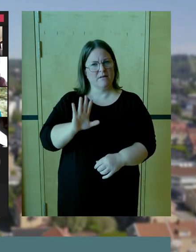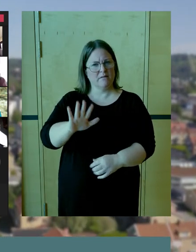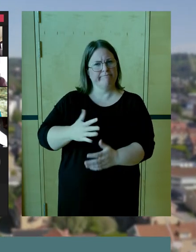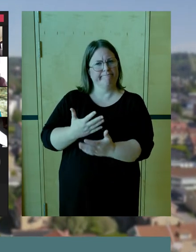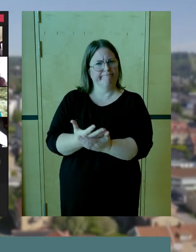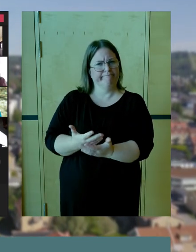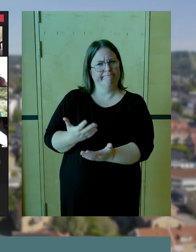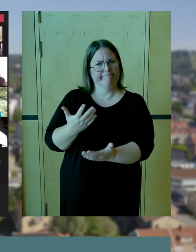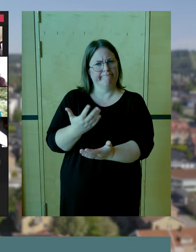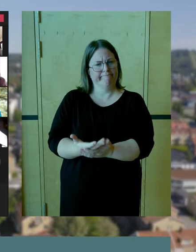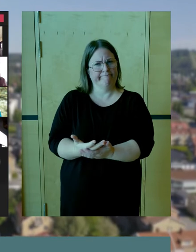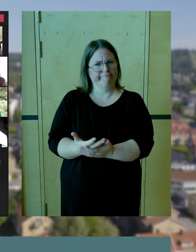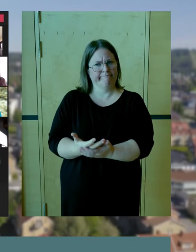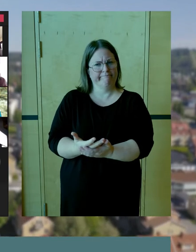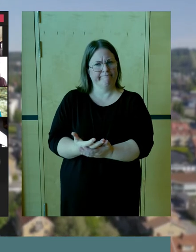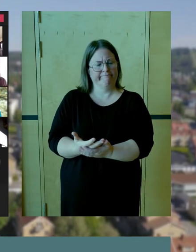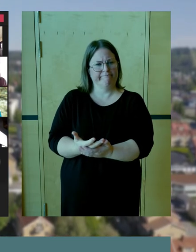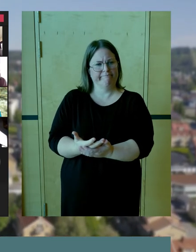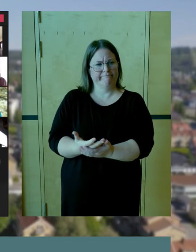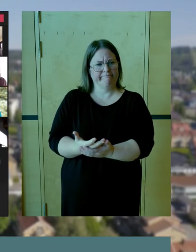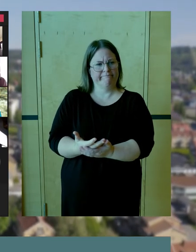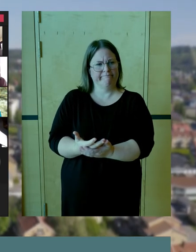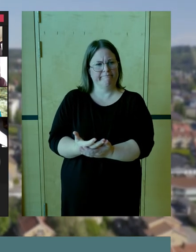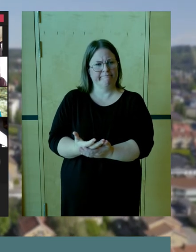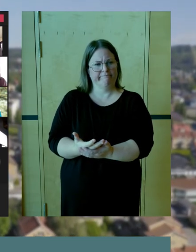Förlåt via företag och flashar boende